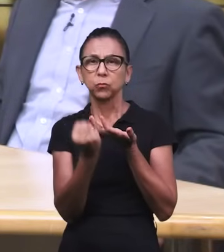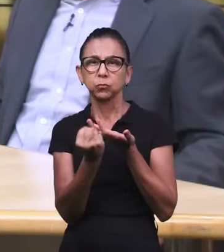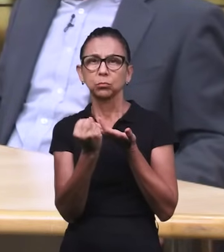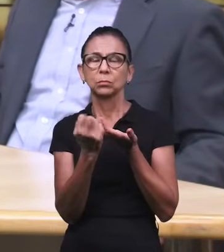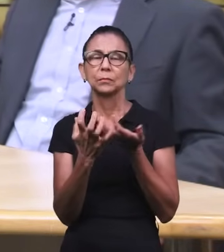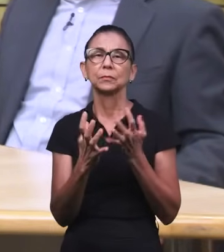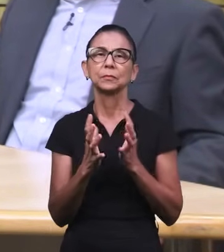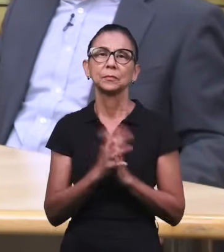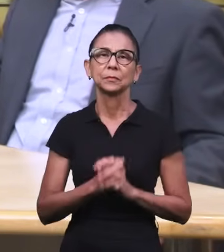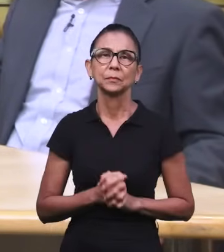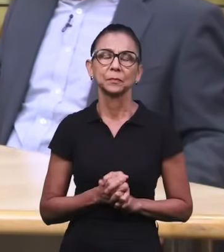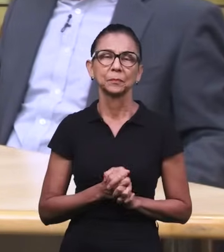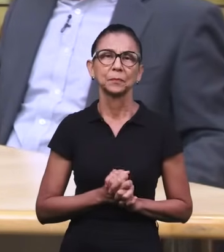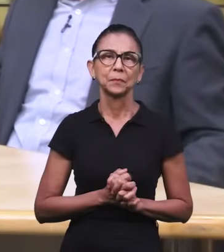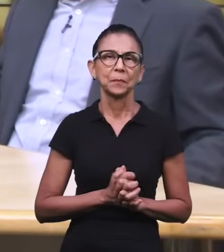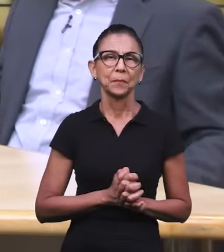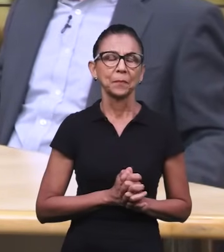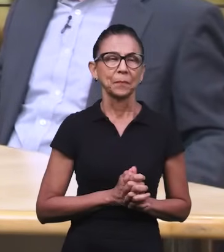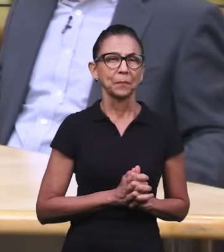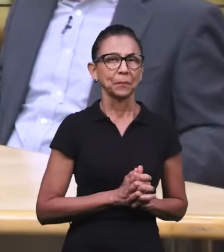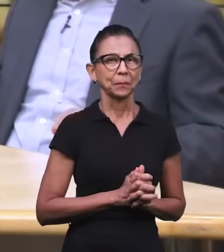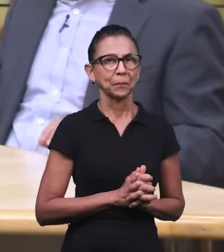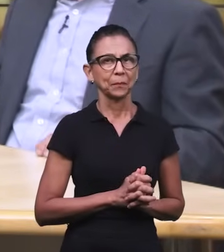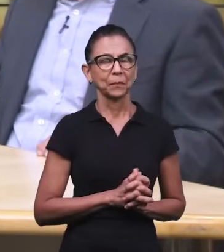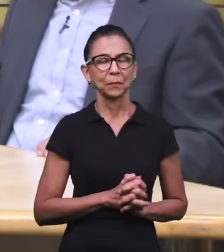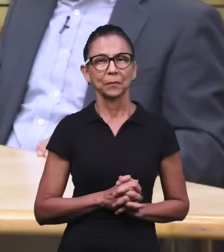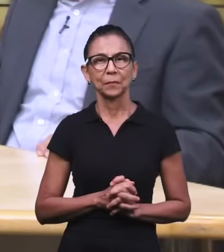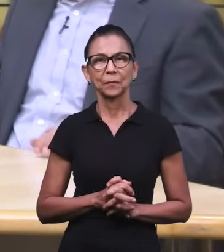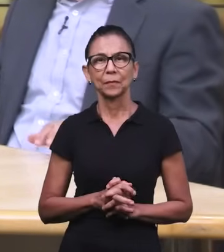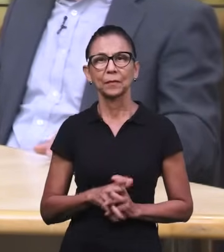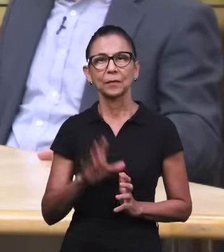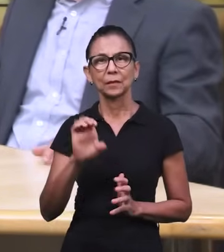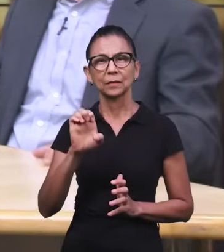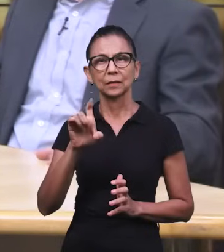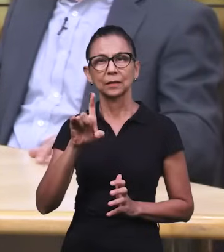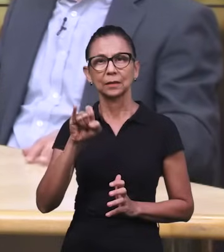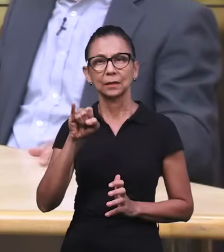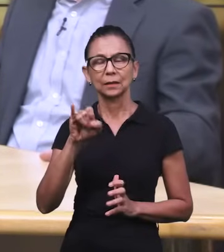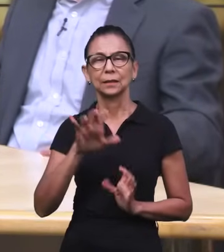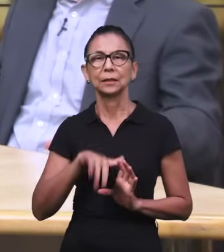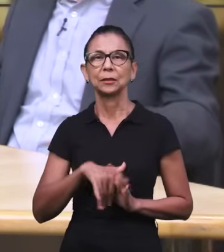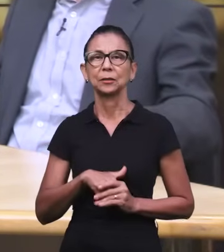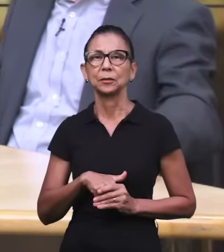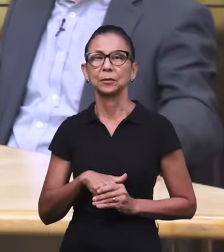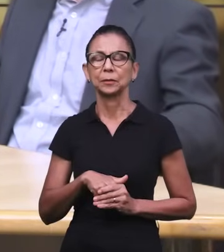Eli você vê o seguinte nós vios duas famílias né uma família todos todos eles eram Levitas né tanto